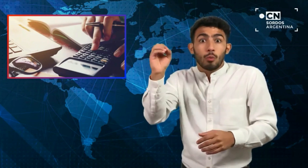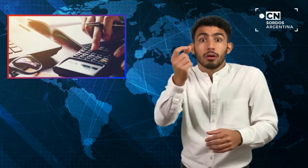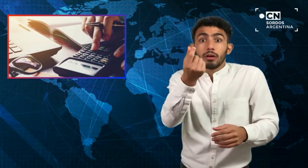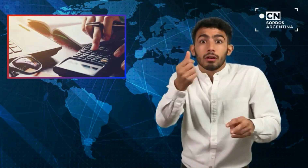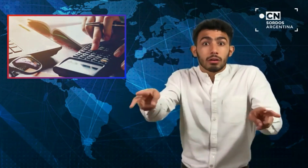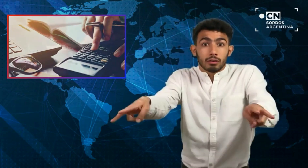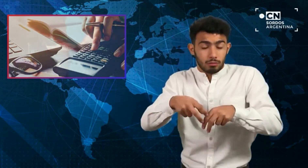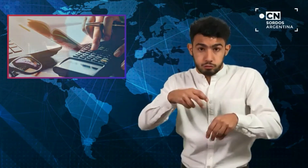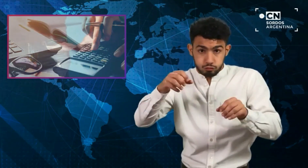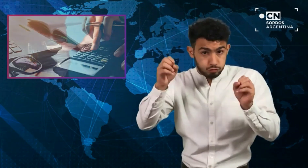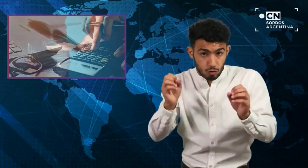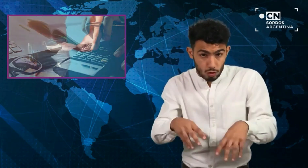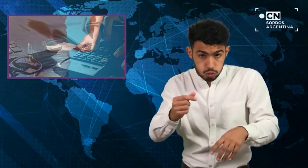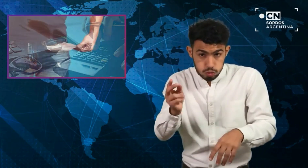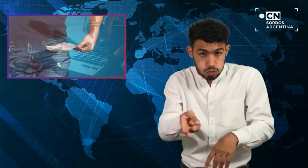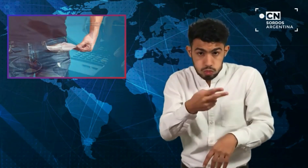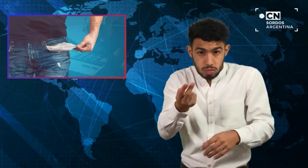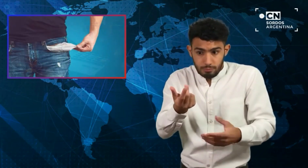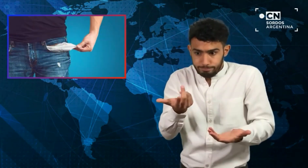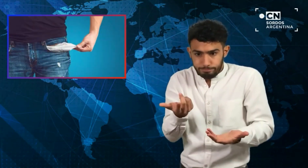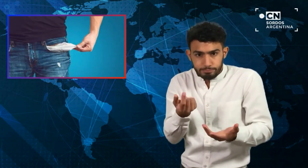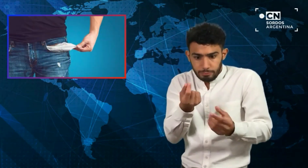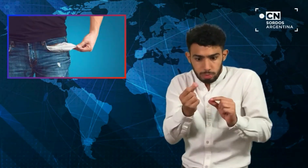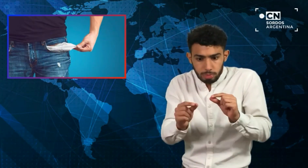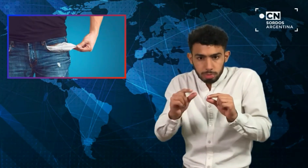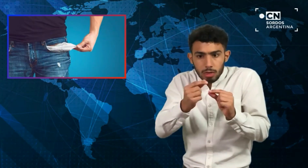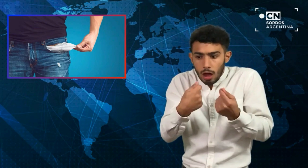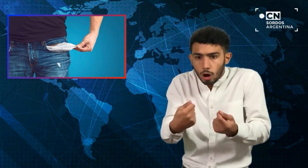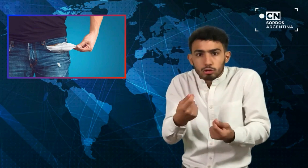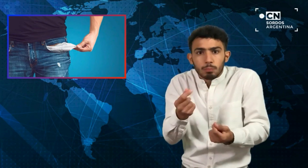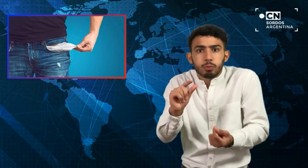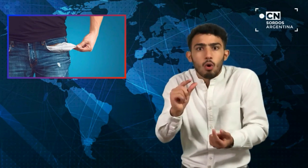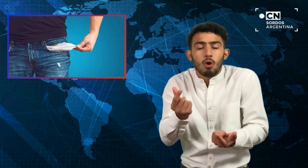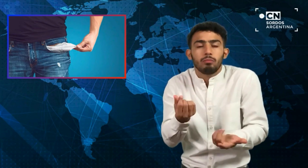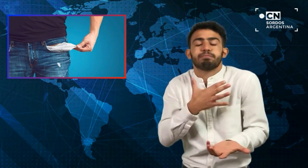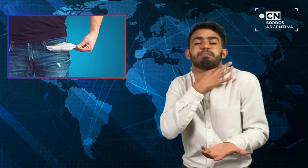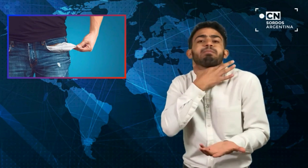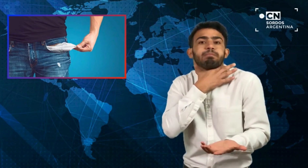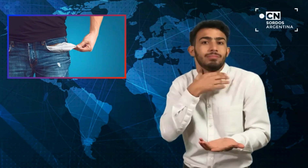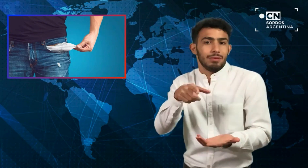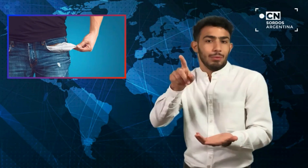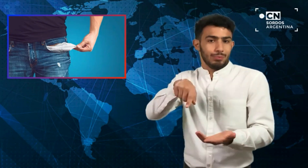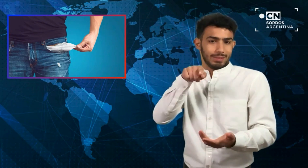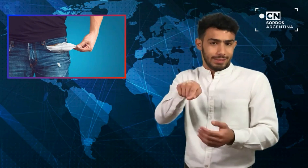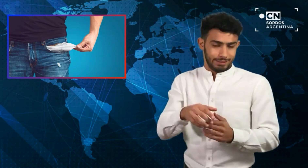en todo el planeta.